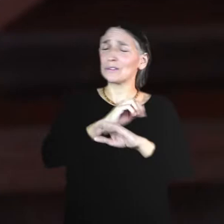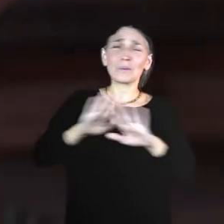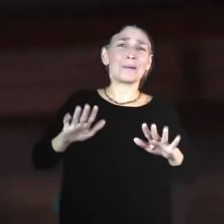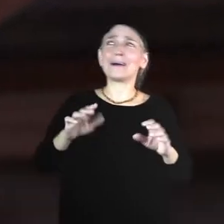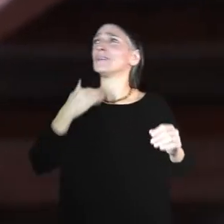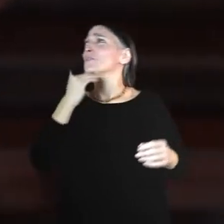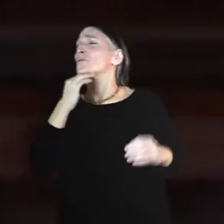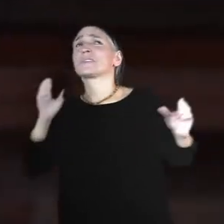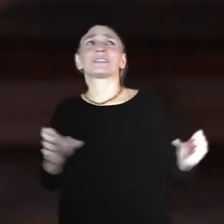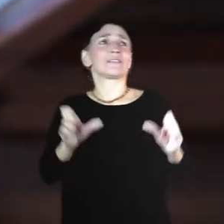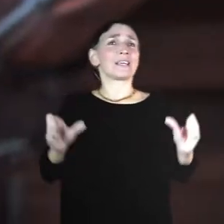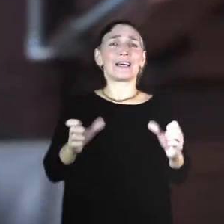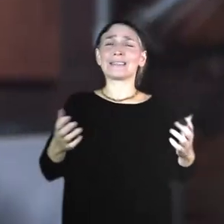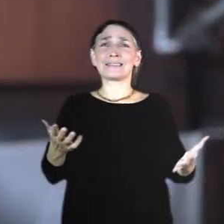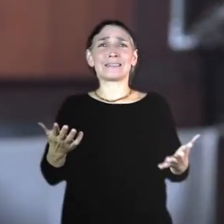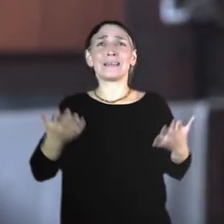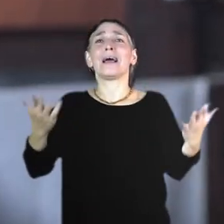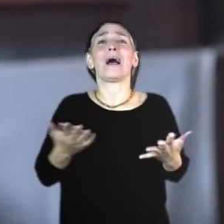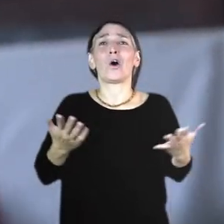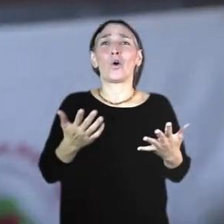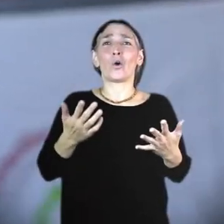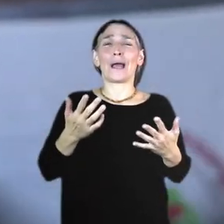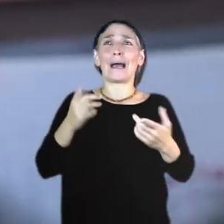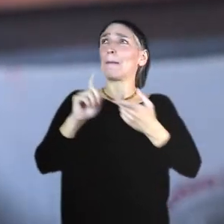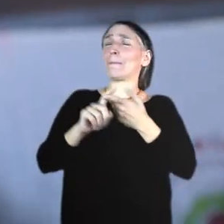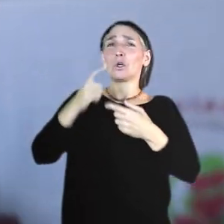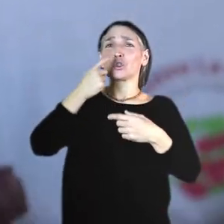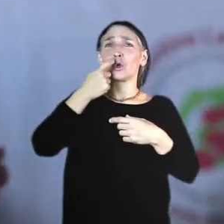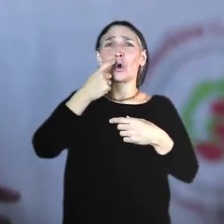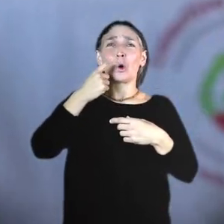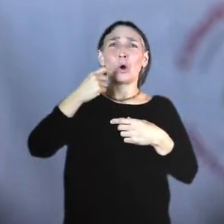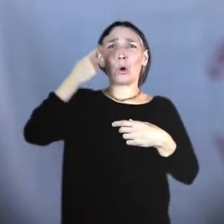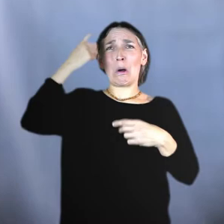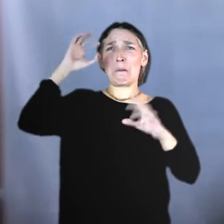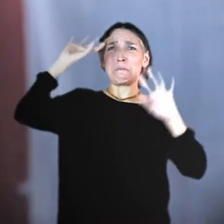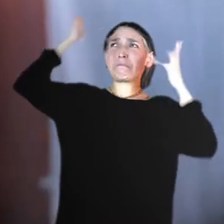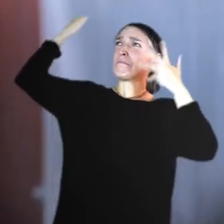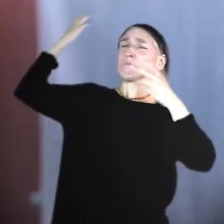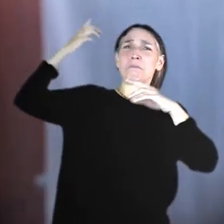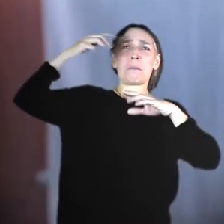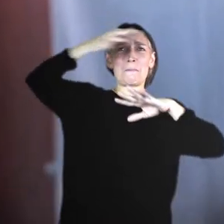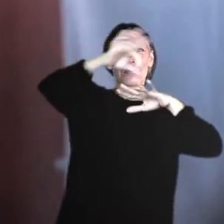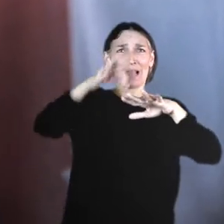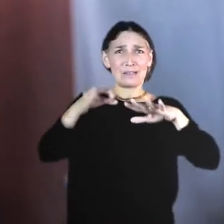Yo ya no doy más, no sé qué hacer. Ahora se enojó porque me pinte las uñas.